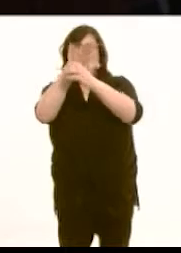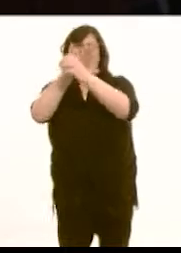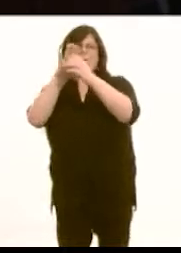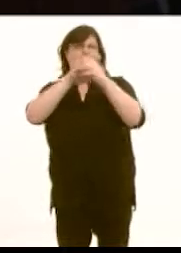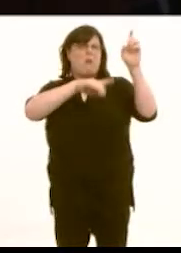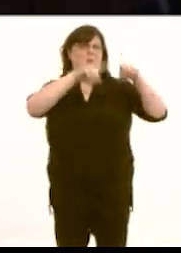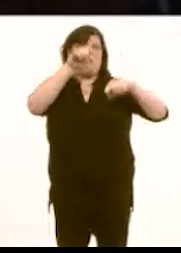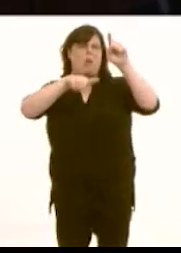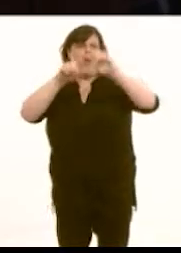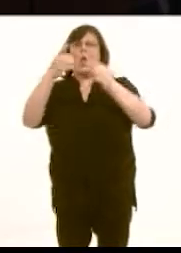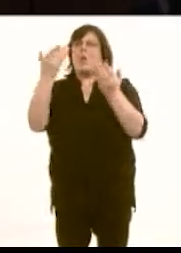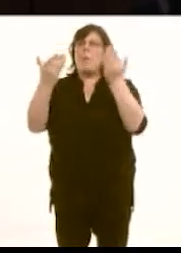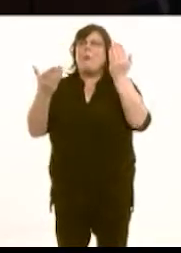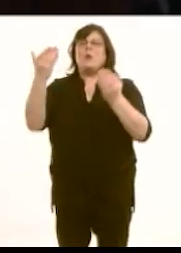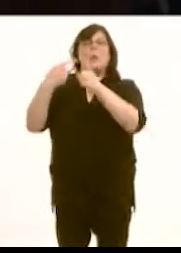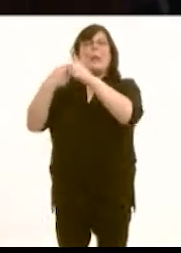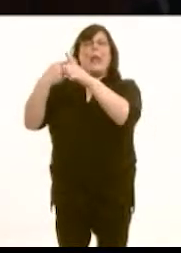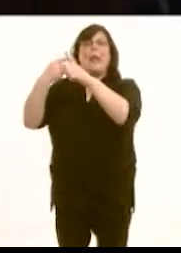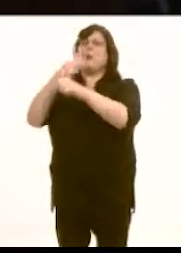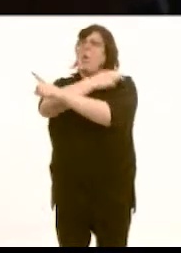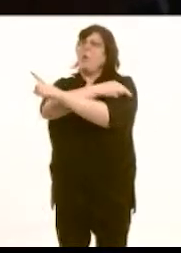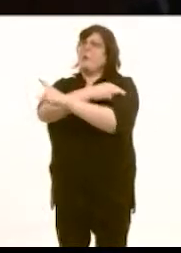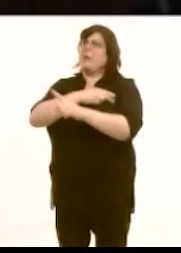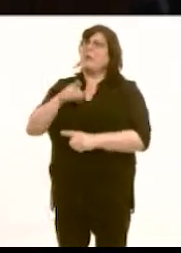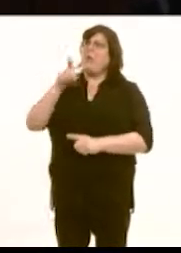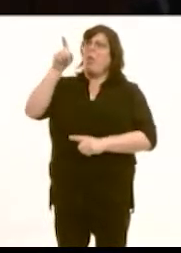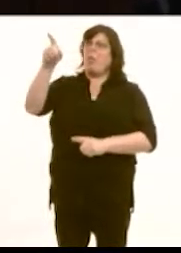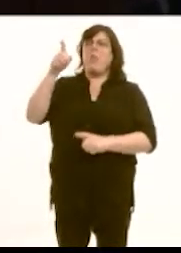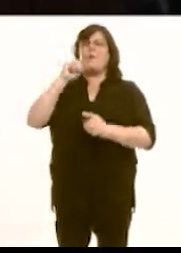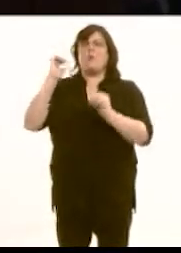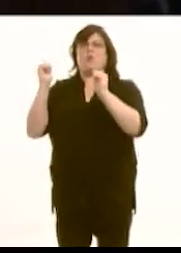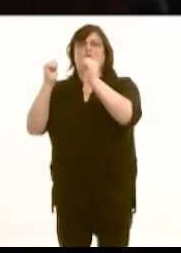Ac os ydych chiín mynd i ysbyty Gobowen, er enghraifft, os ydych o Hywel Dda a Phowys,